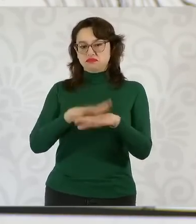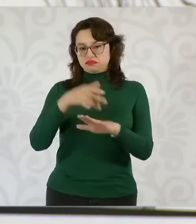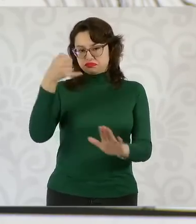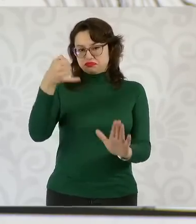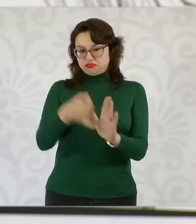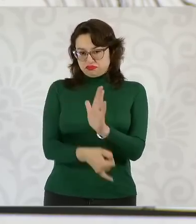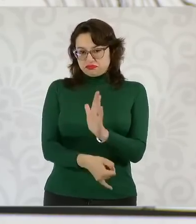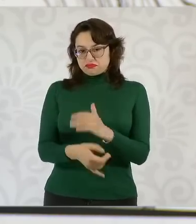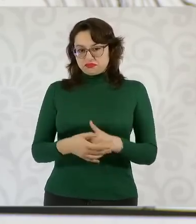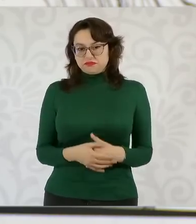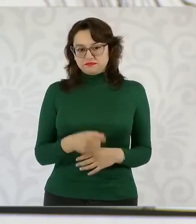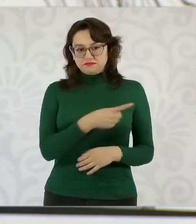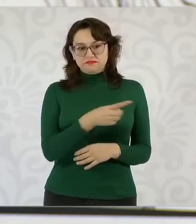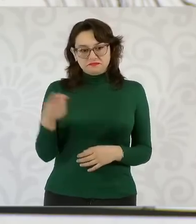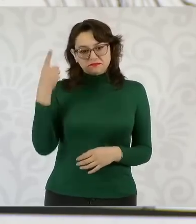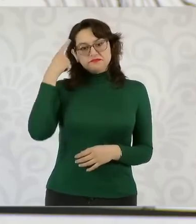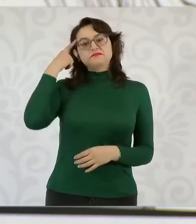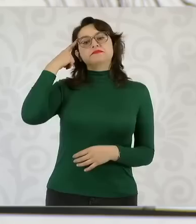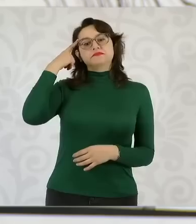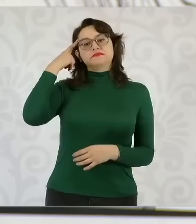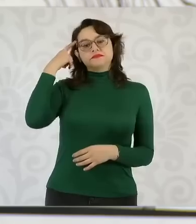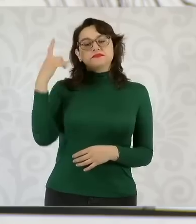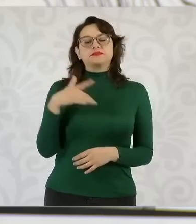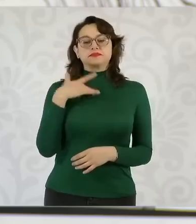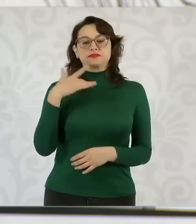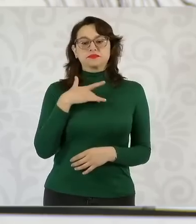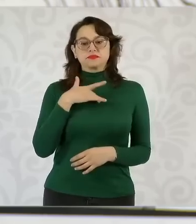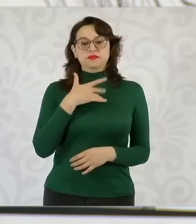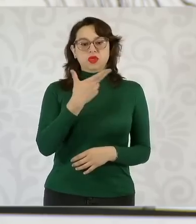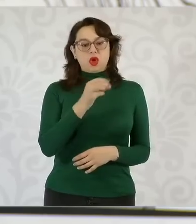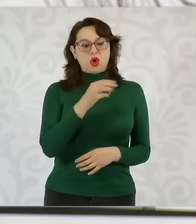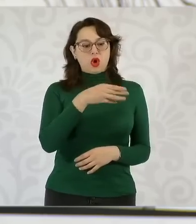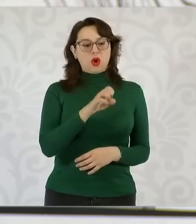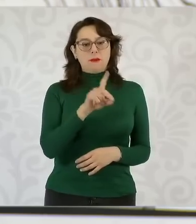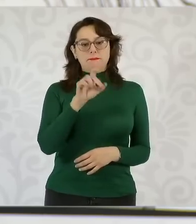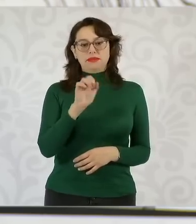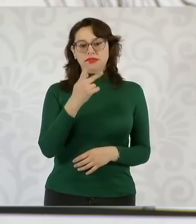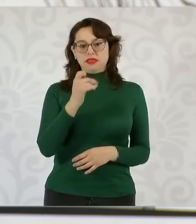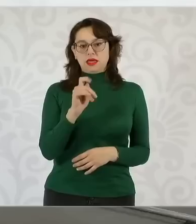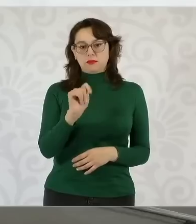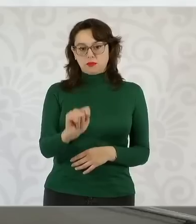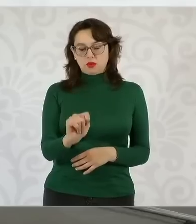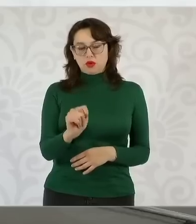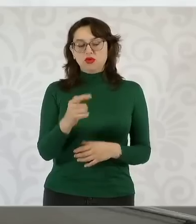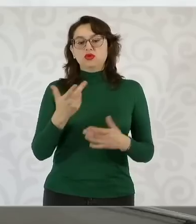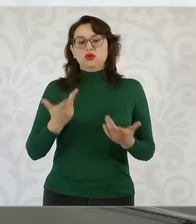que lo tengamos un poquito presente Home Depot está presente hoy en México desde el año 2000 en